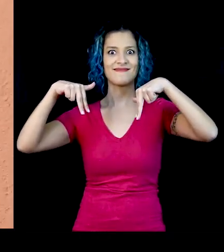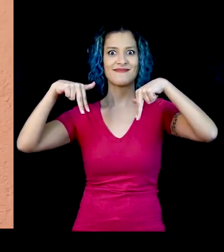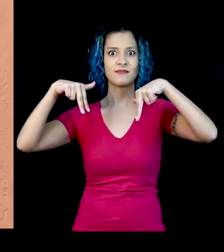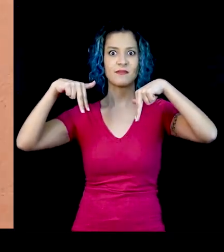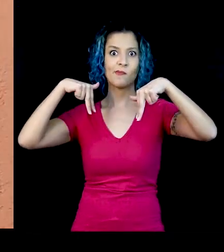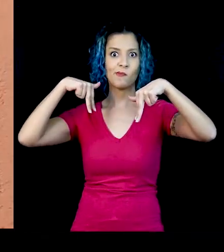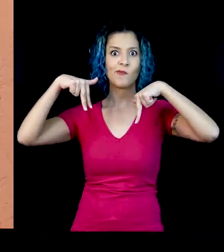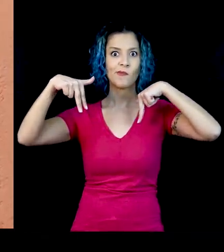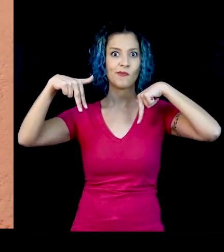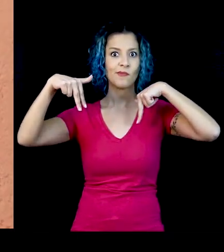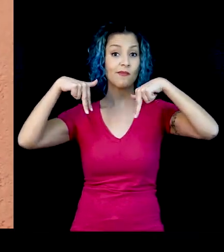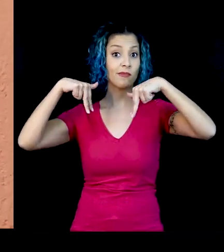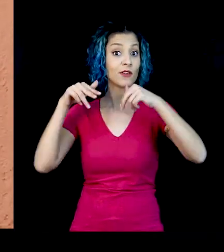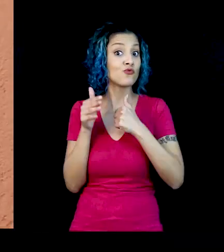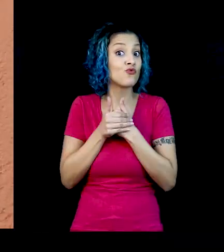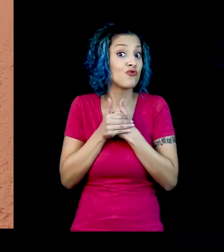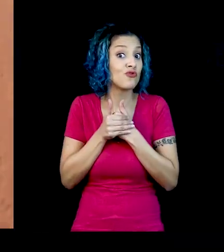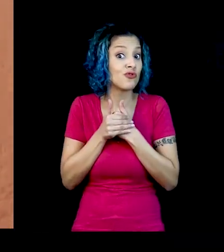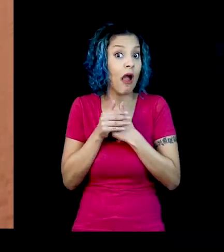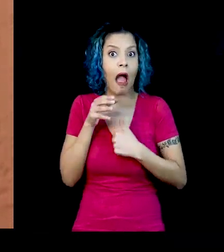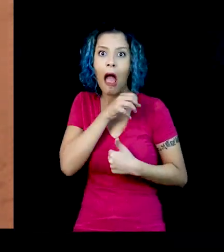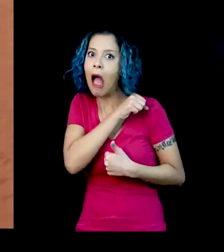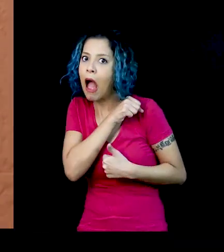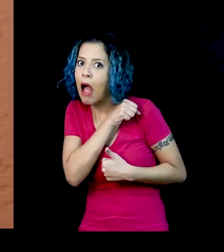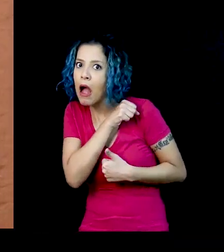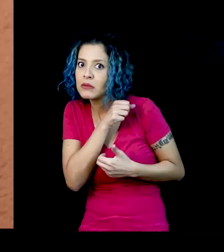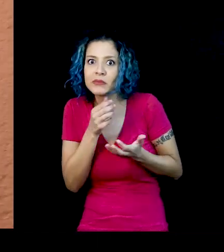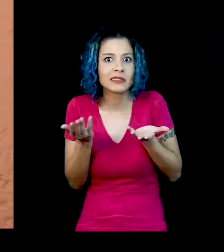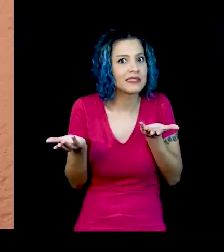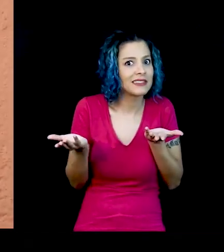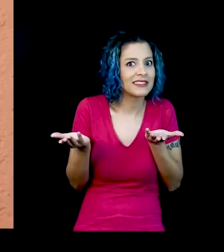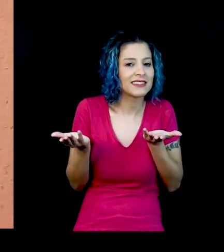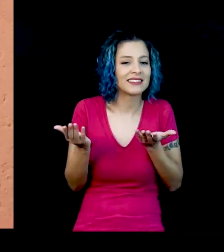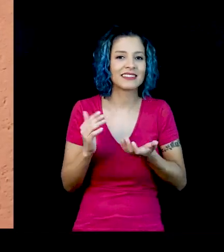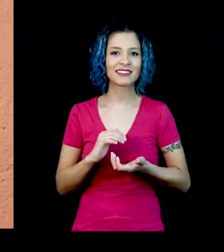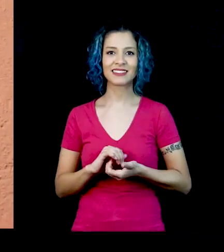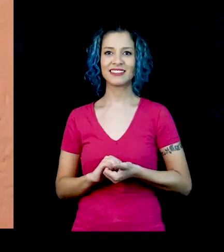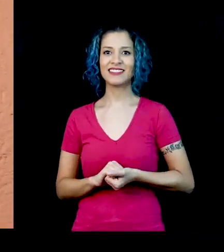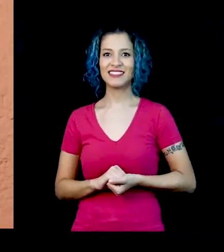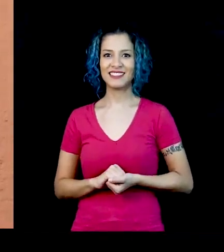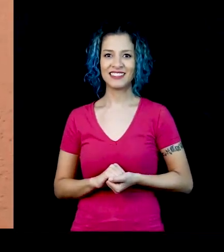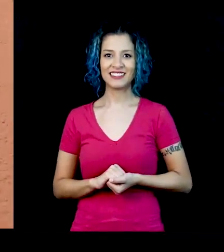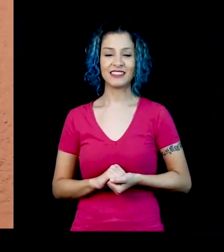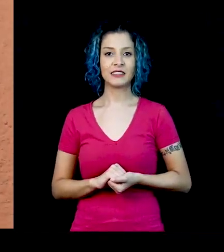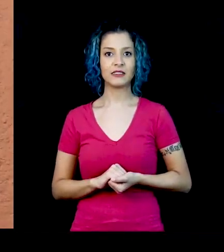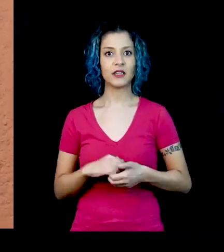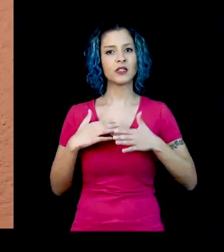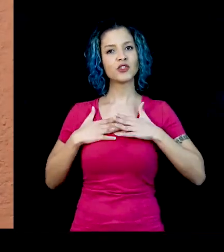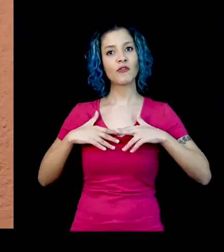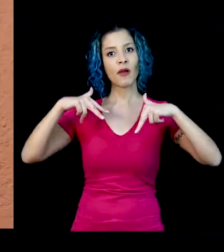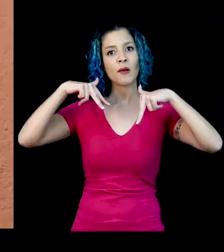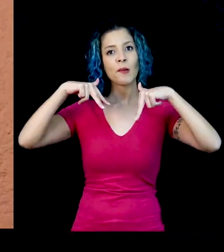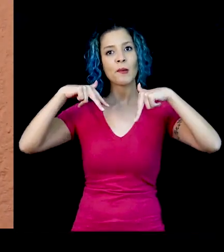se esconder... mais rápido... ou mais devagar.